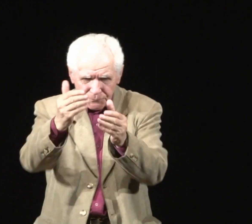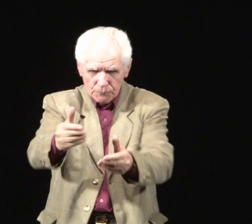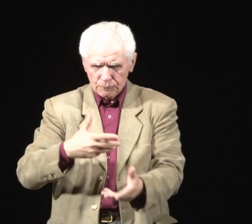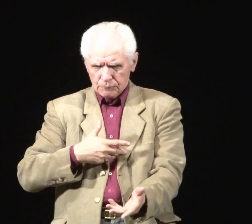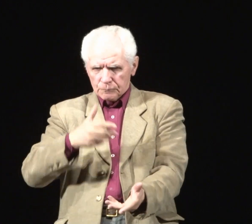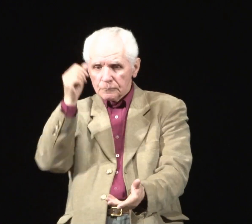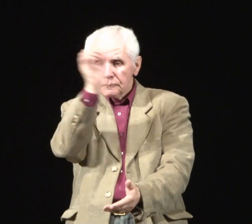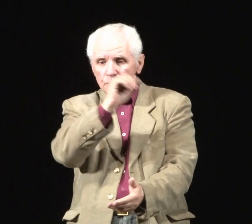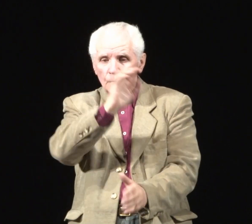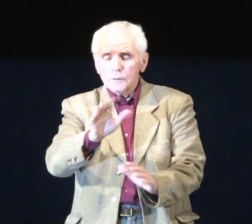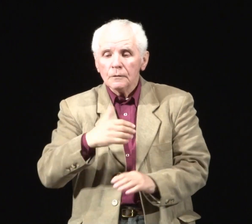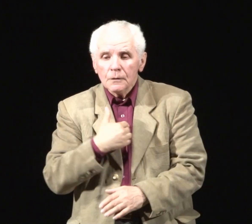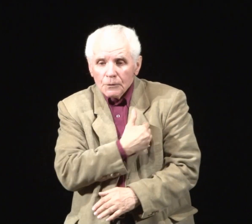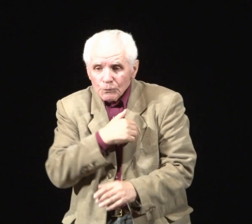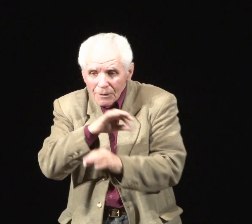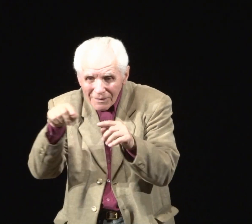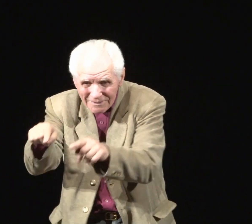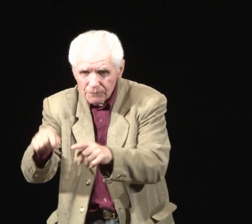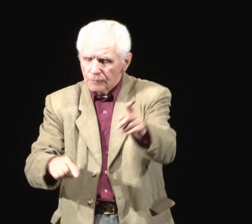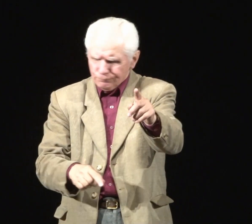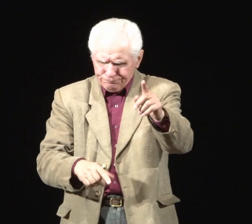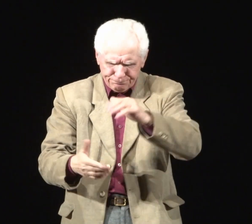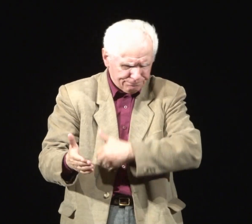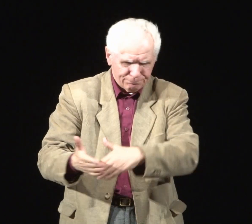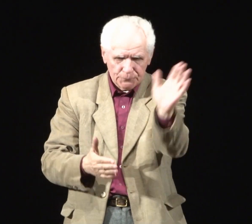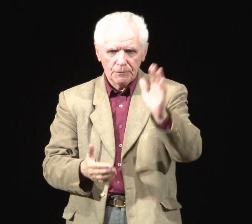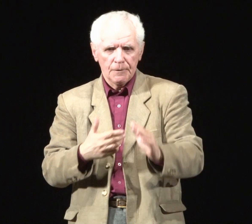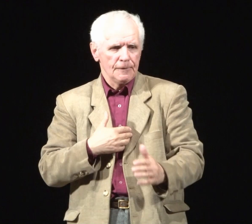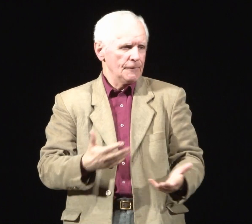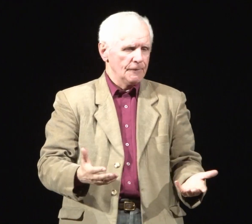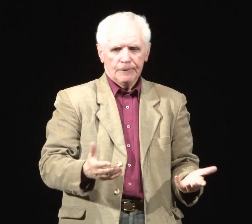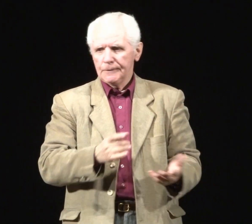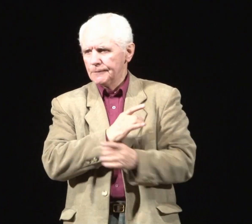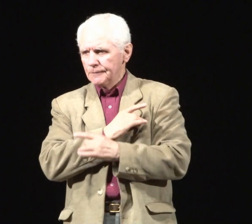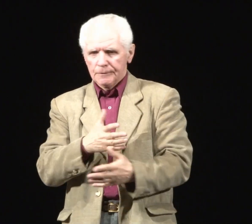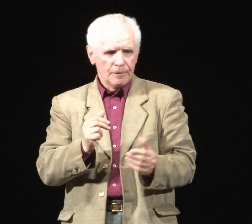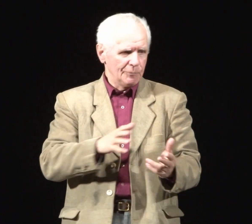Как я ни убеждал ее, она категорически отказалась принимать заявление Я расстроился, стал думаю: как быть?